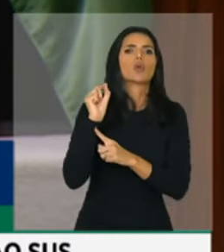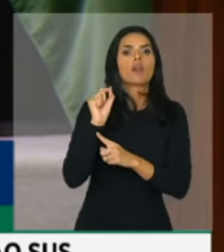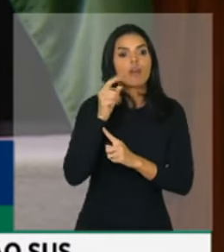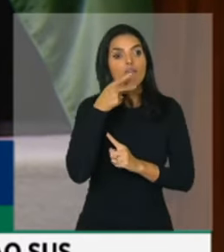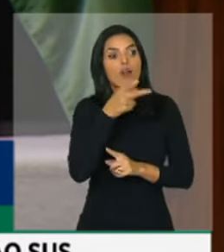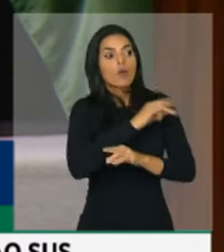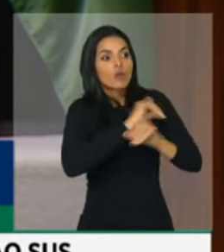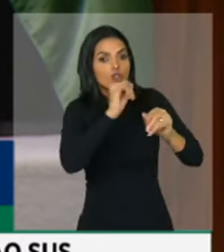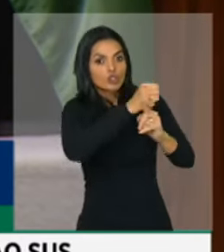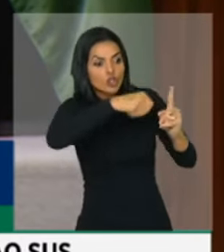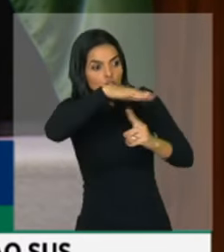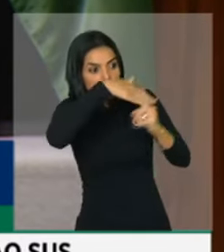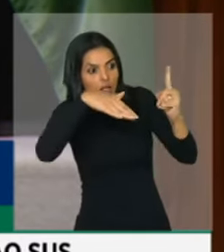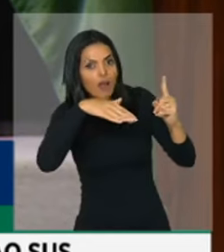SITUAÇÃO SOCIAL E POLÍTICA